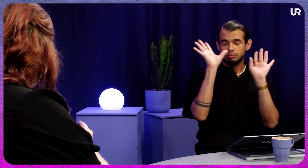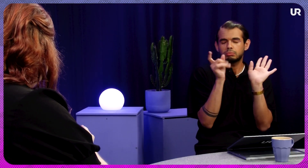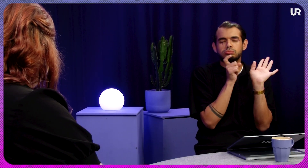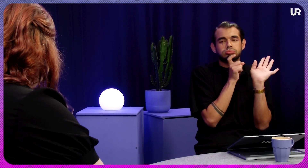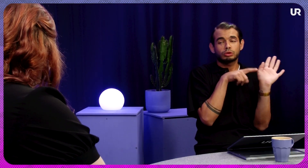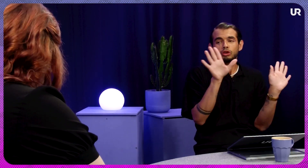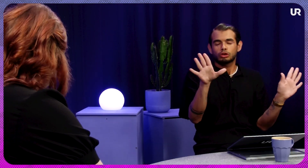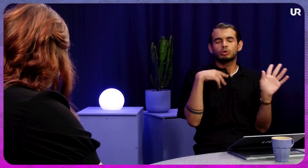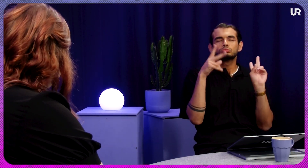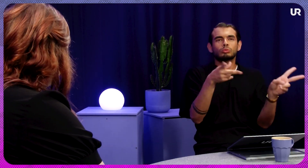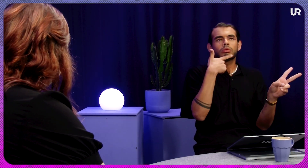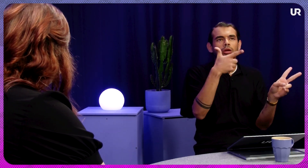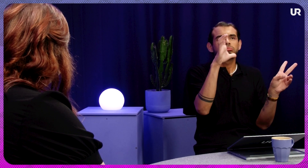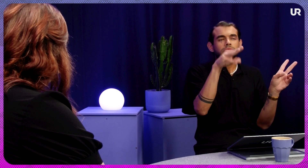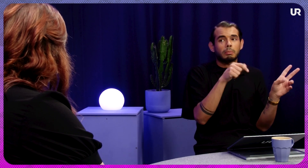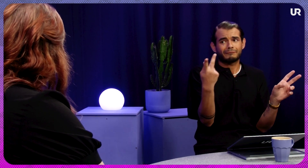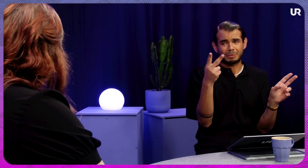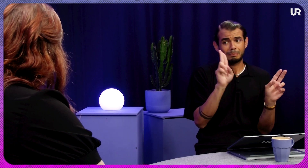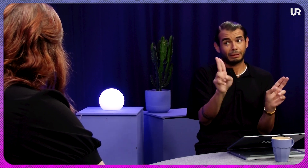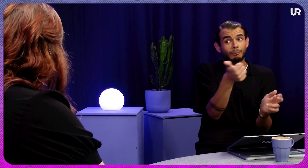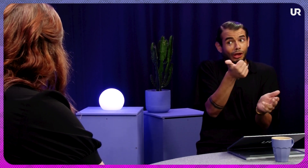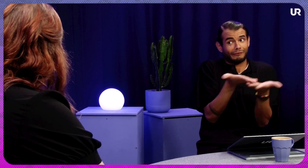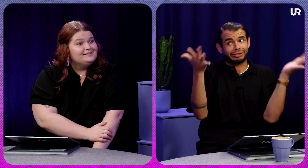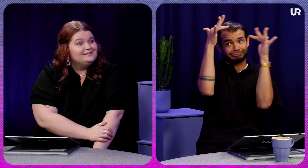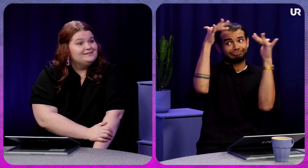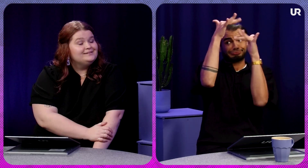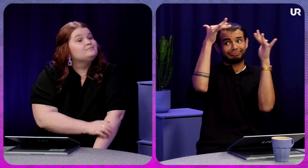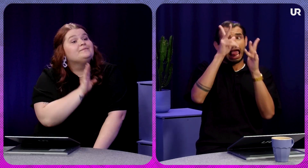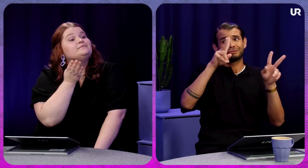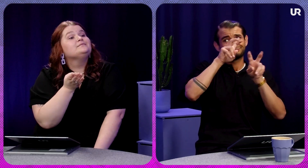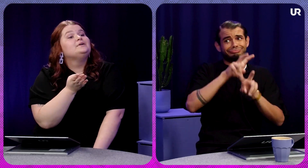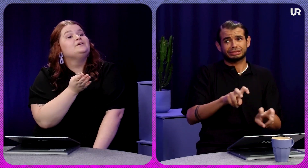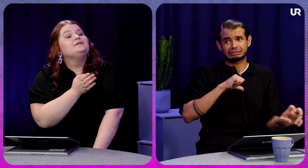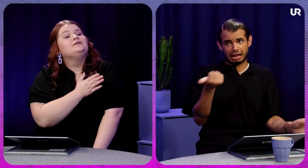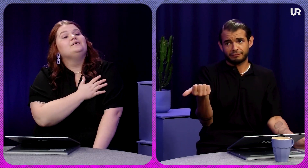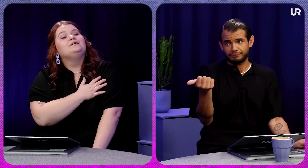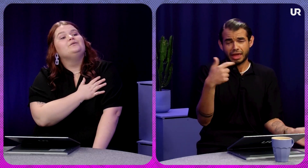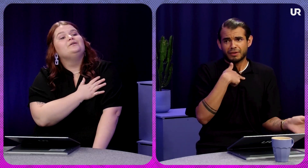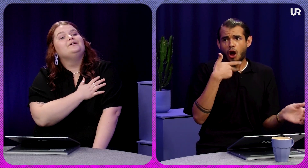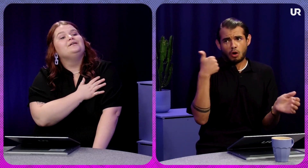Amir: Nej jag kan ingenting om det! Därför är jag tacksam över att- vi inte alls behöver fundera på det här eller göra research!